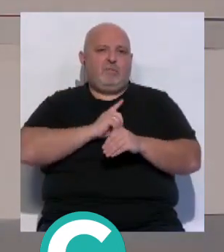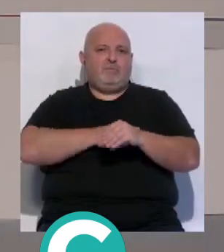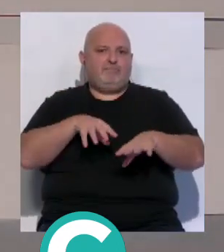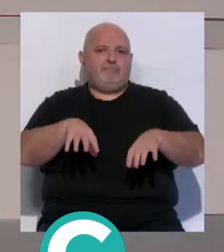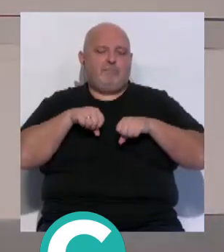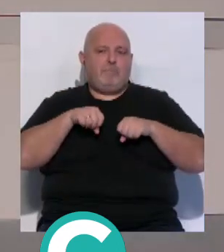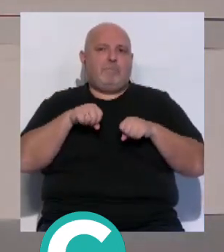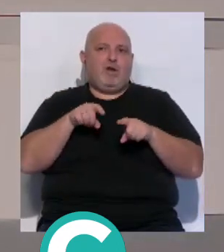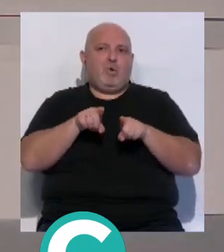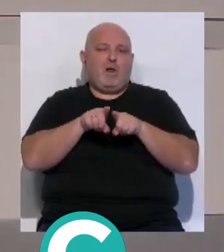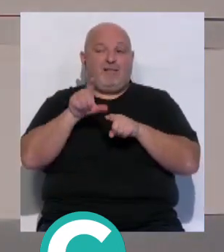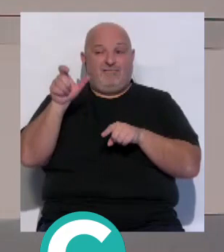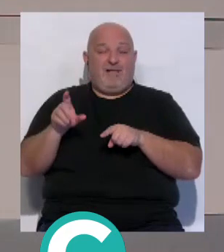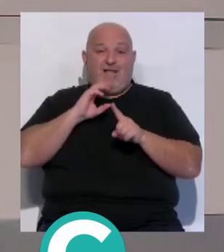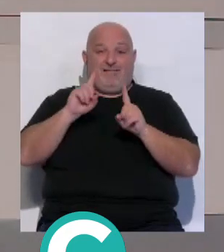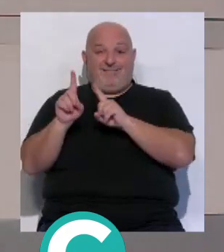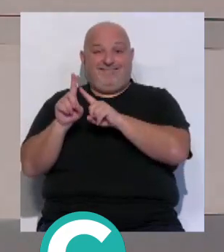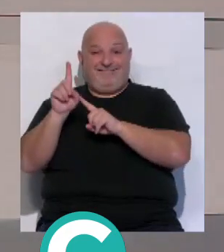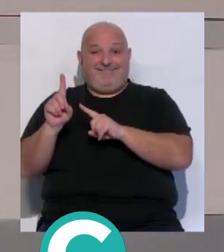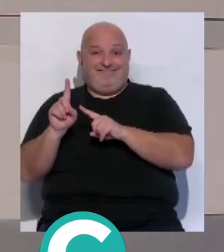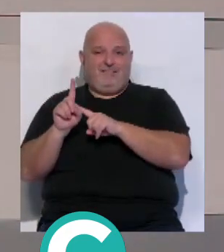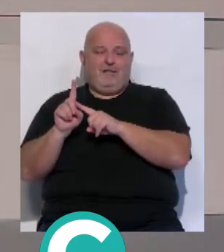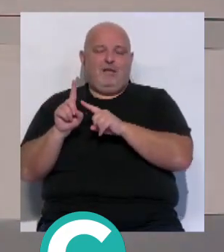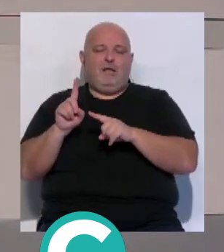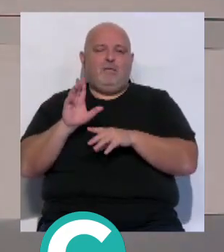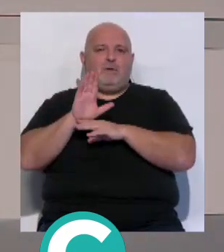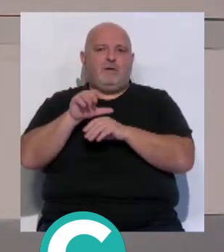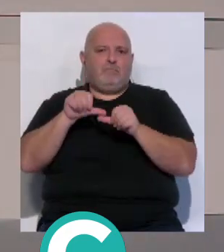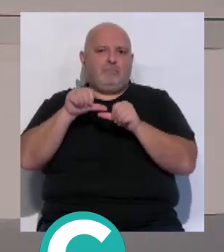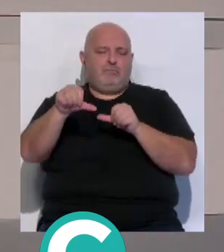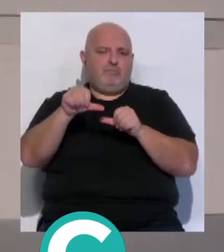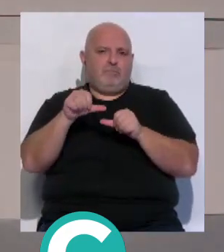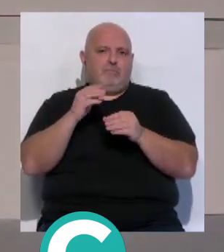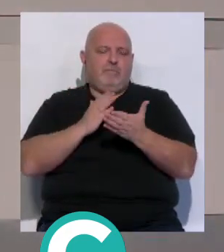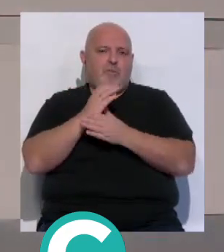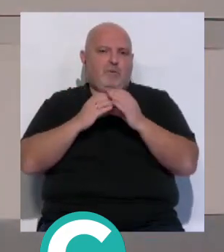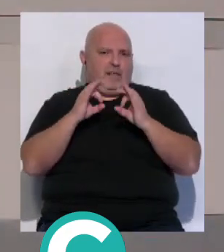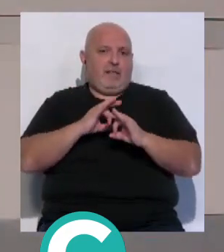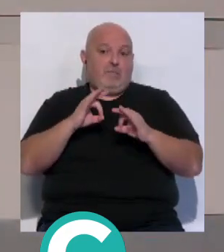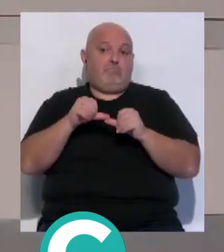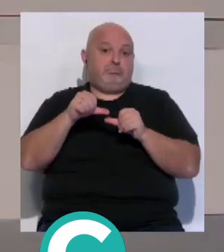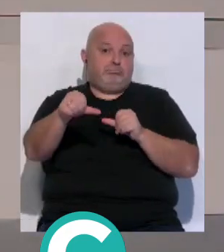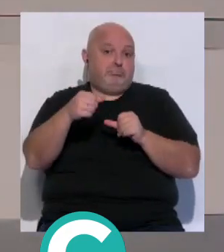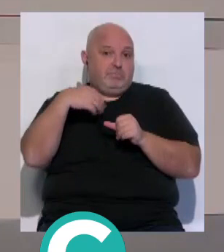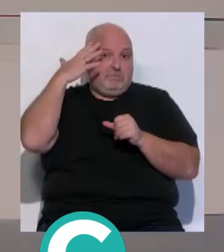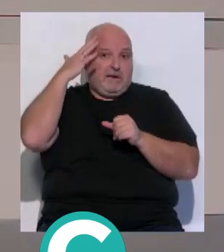que posteriormente se sería presentado ante los medios de comunicación esperemos que bueno eso